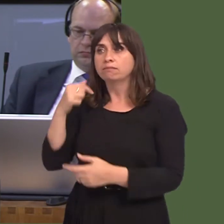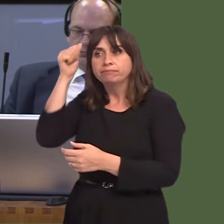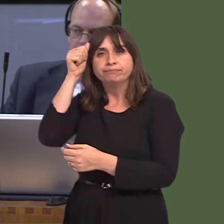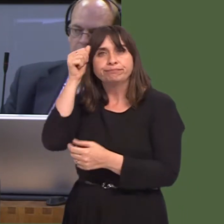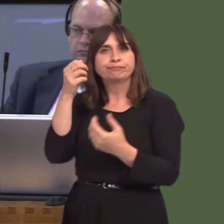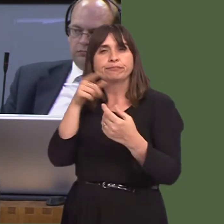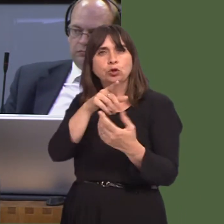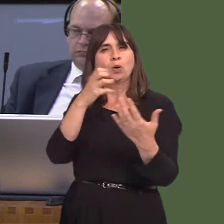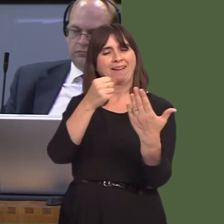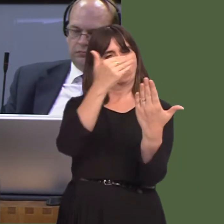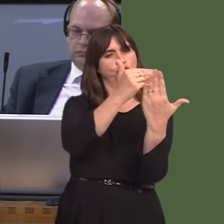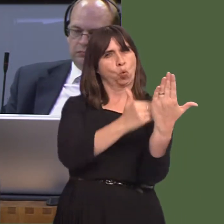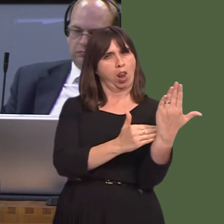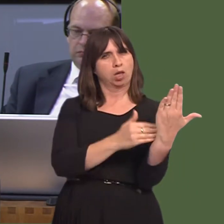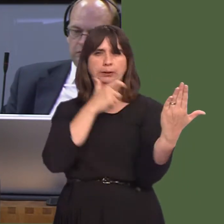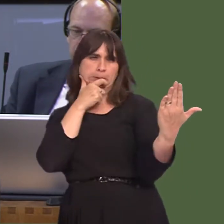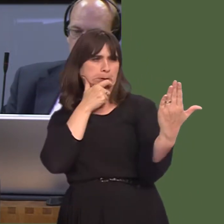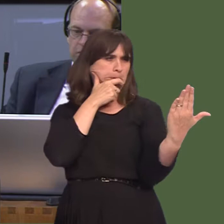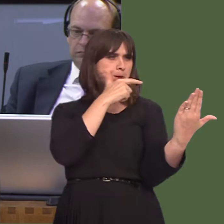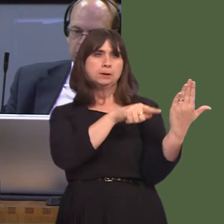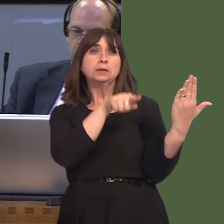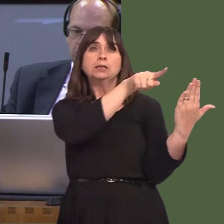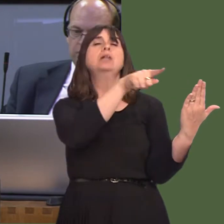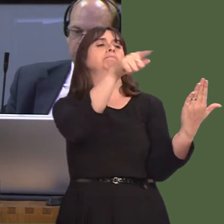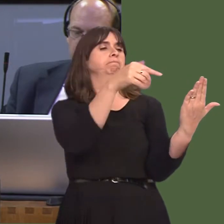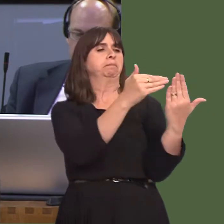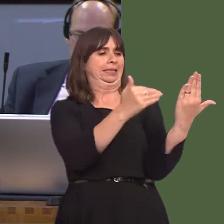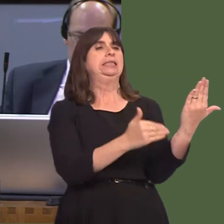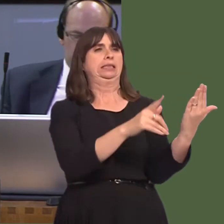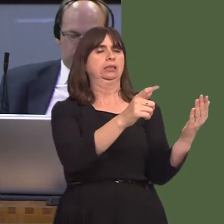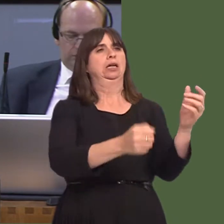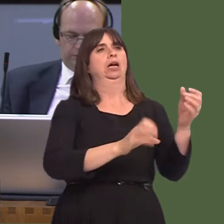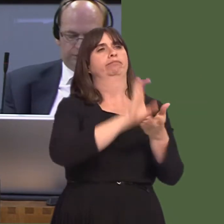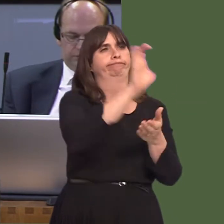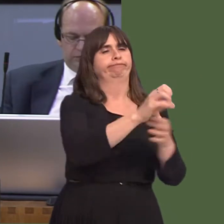sy'n derbyn buddsoddiad, ond mae yna bryderon nad yw'r criteria yma'n briodol wrth ystyried